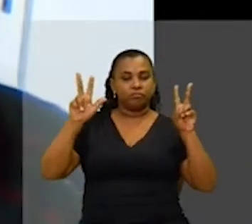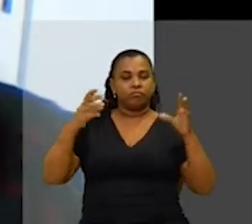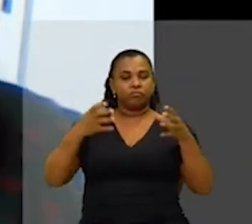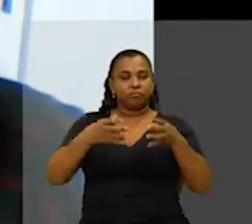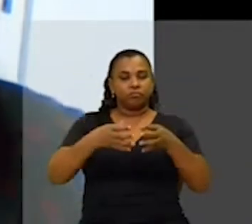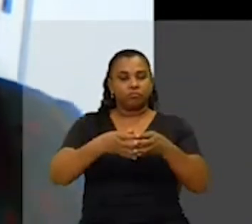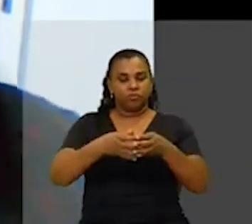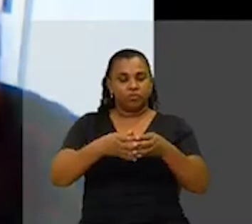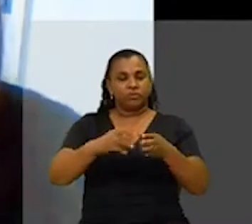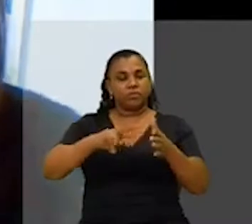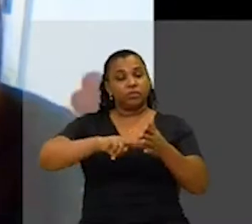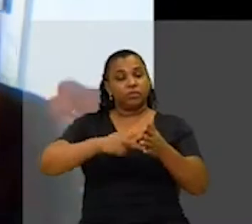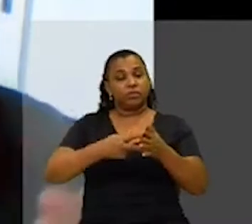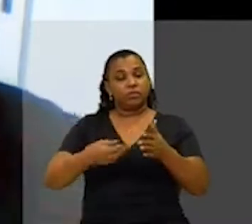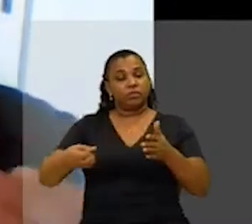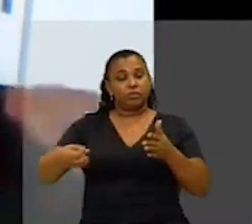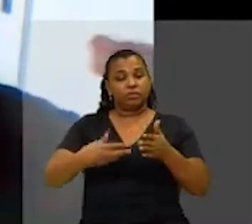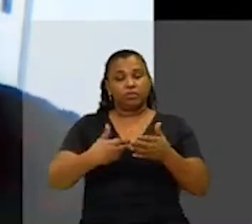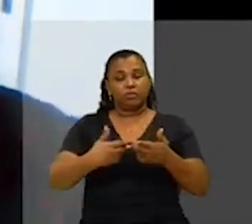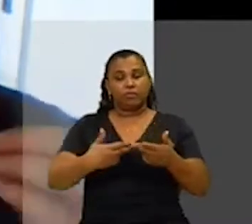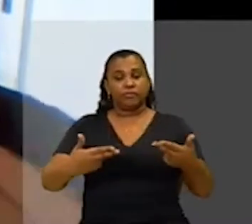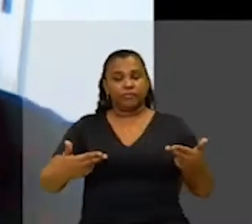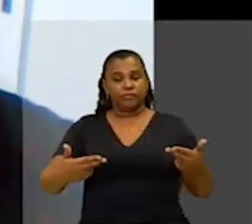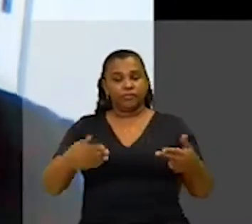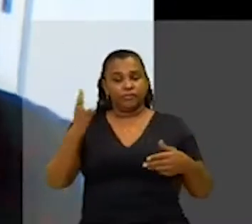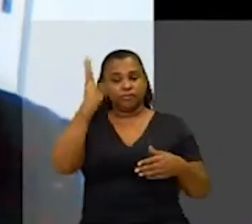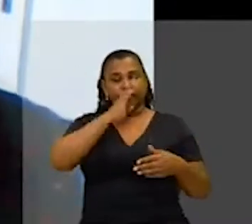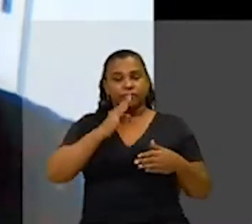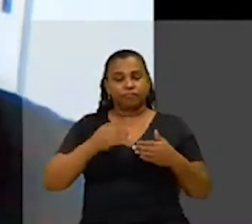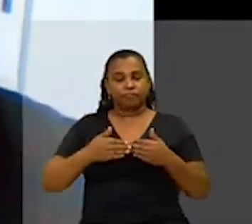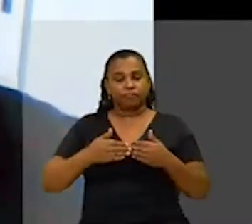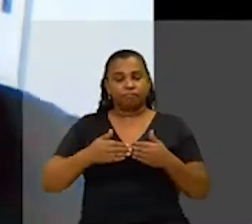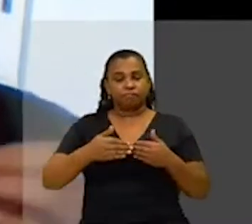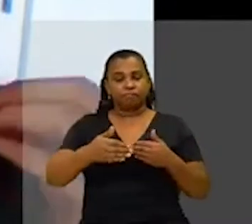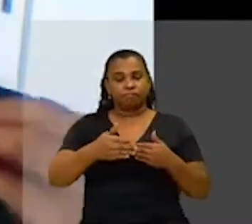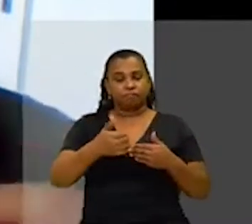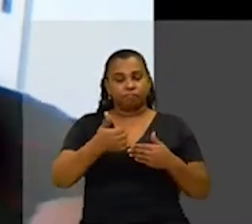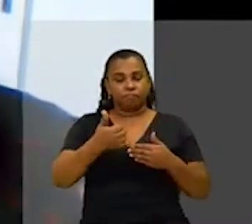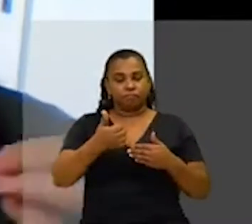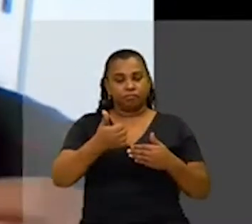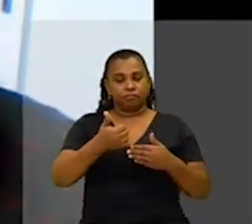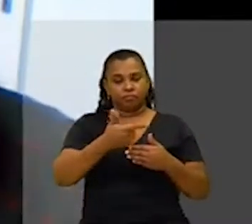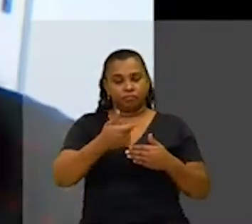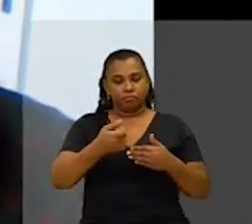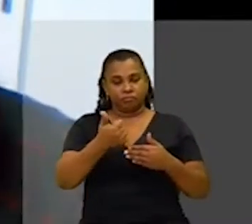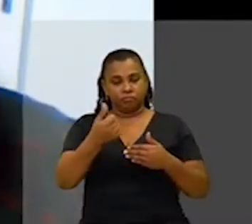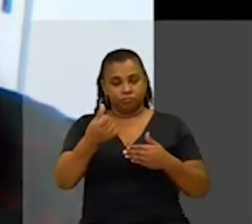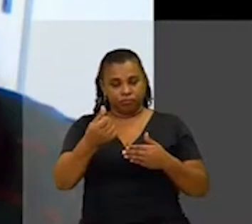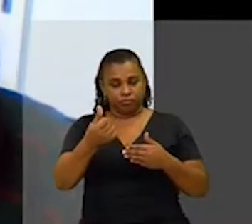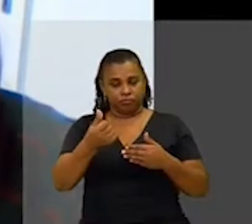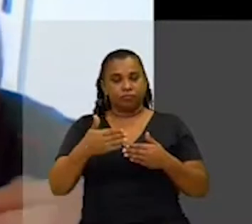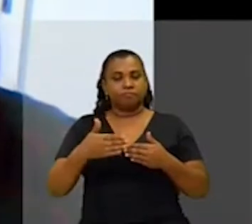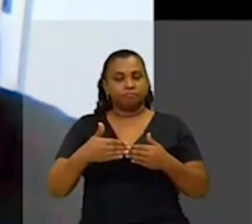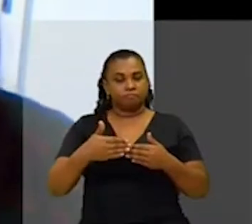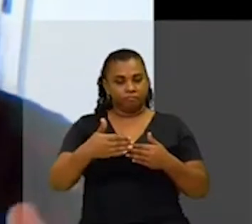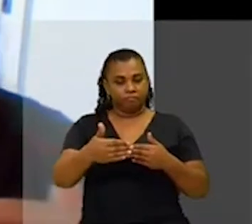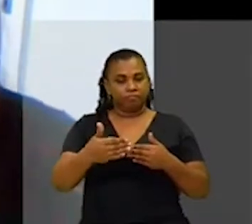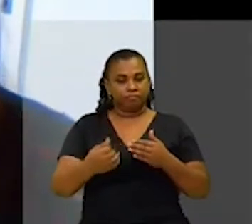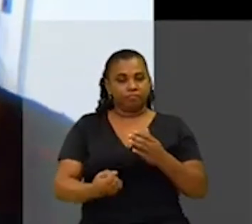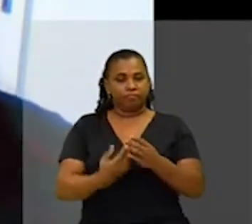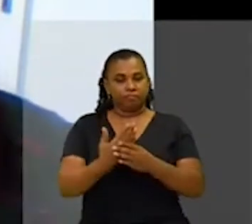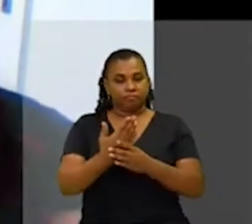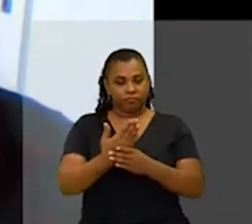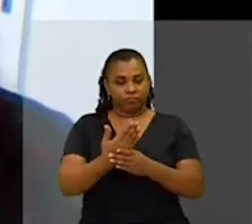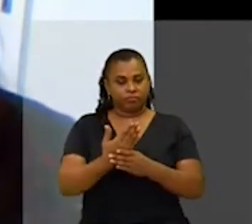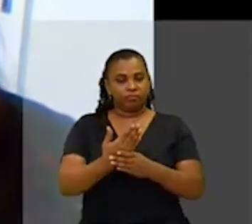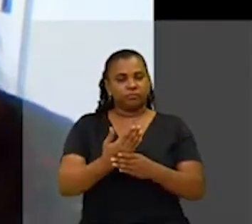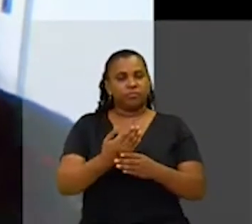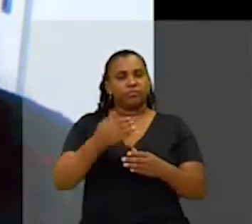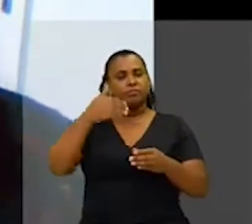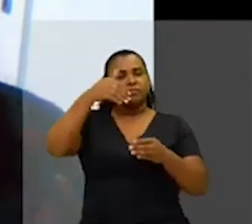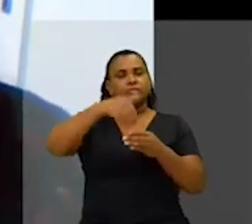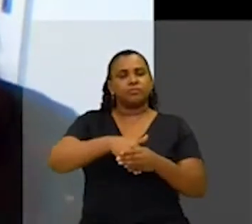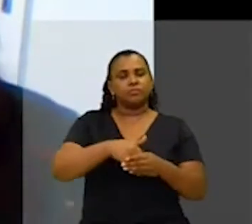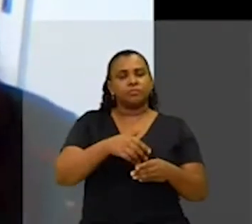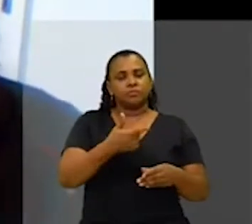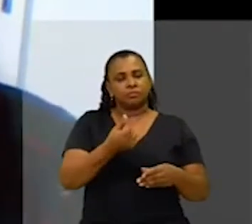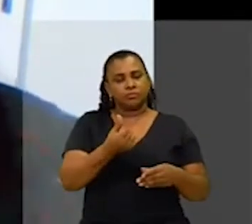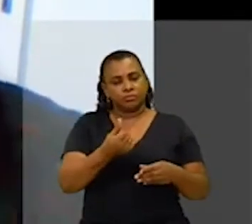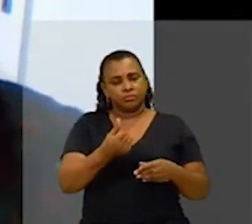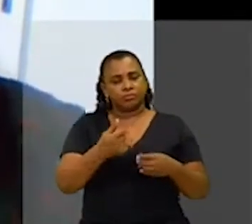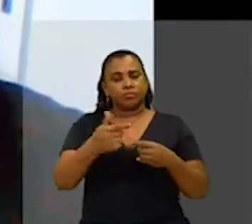que a neve no Brasil a partir de 2016 e a gente passa as eleições de o 2018/2020 então